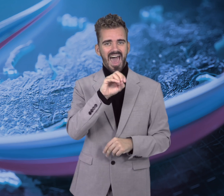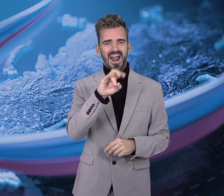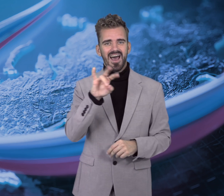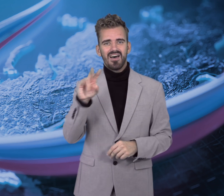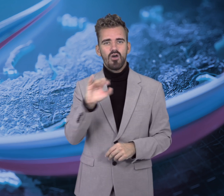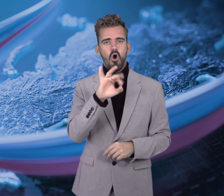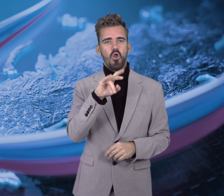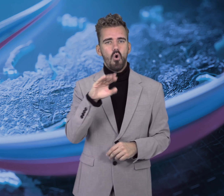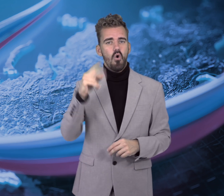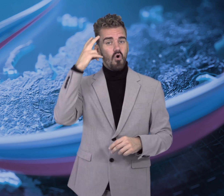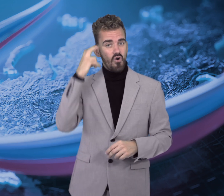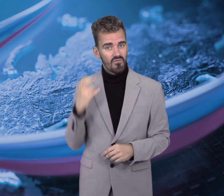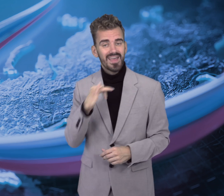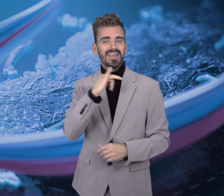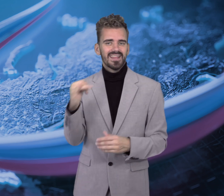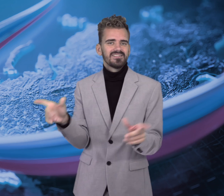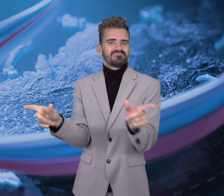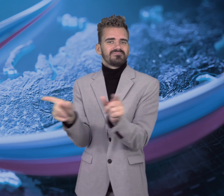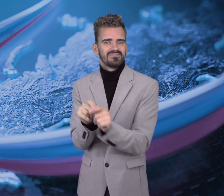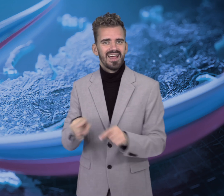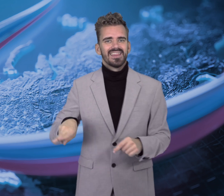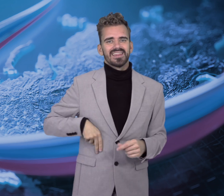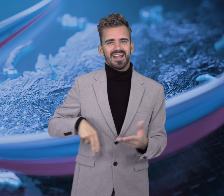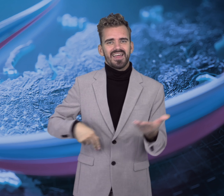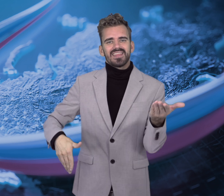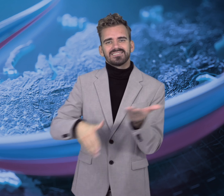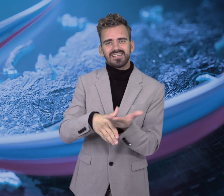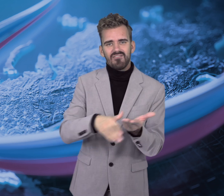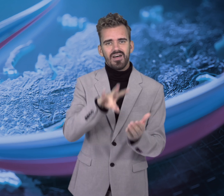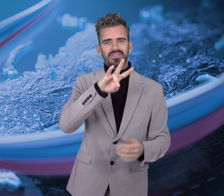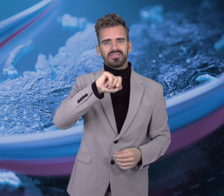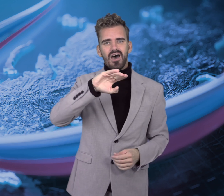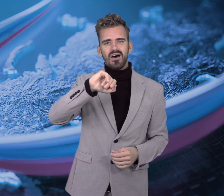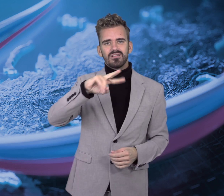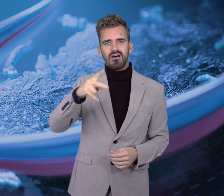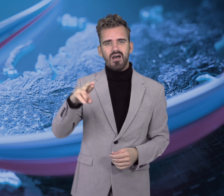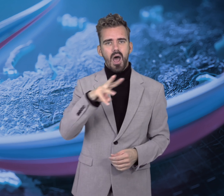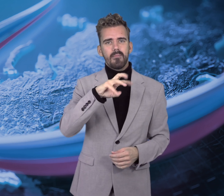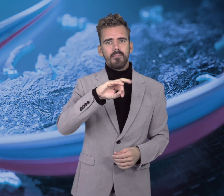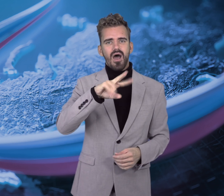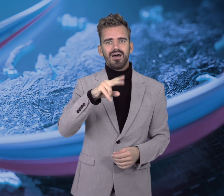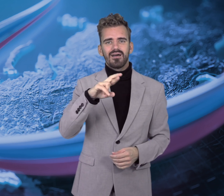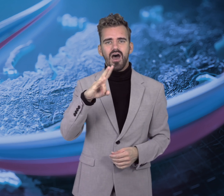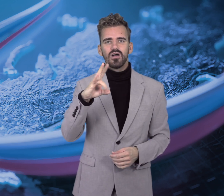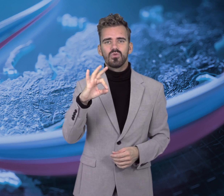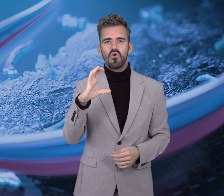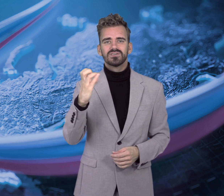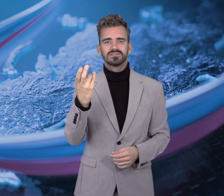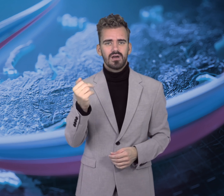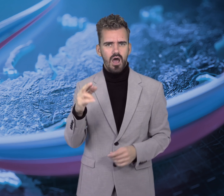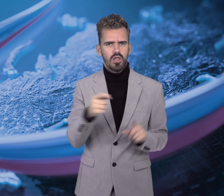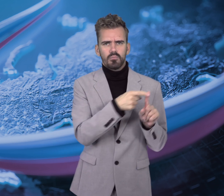Елена Орлова и директор-наставник Наталья Мельяновская